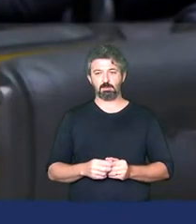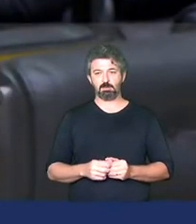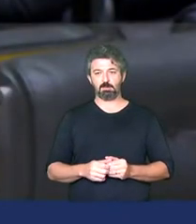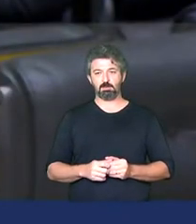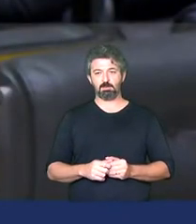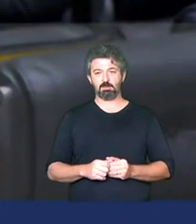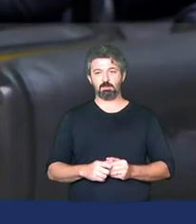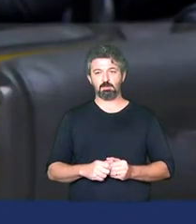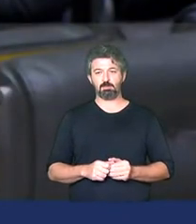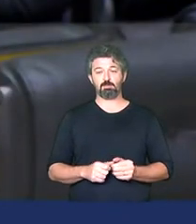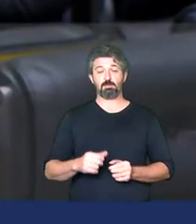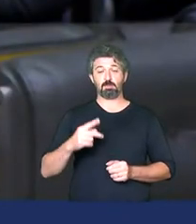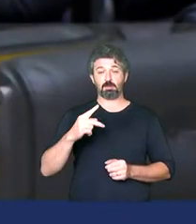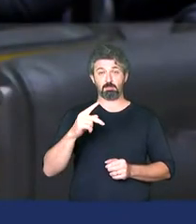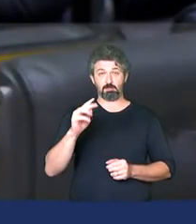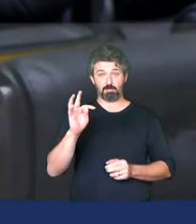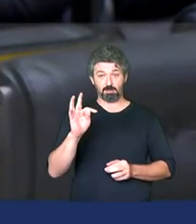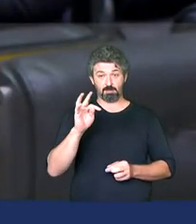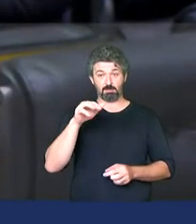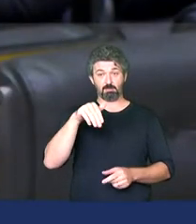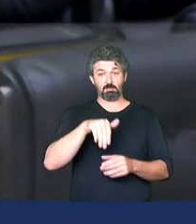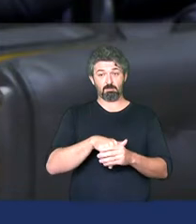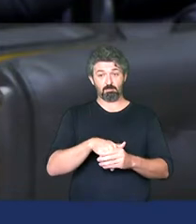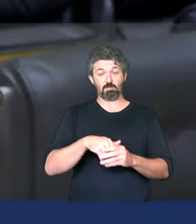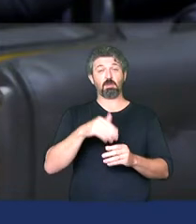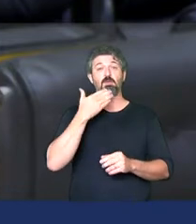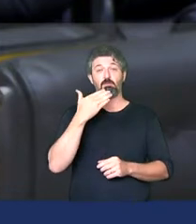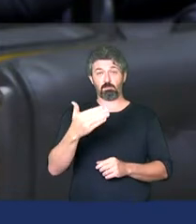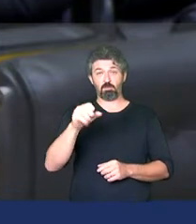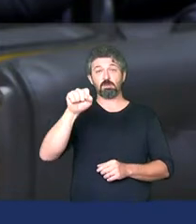PAULO. -- [DEPUTADO]: PRESIDENTE, O PARTIDO DOS TRABALHADORES VOTA FAVORÁVEL